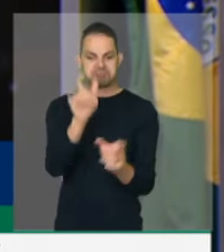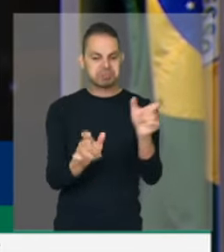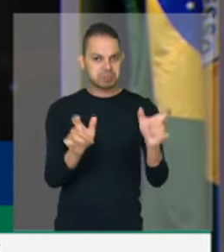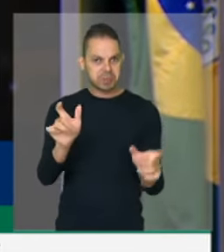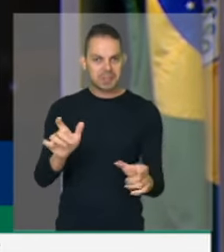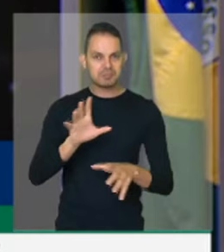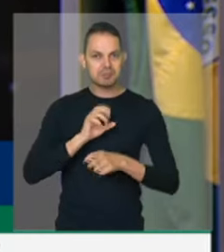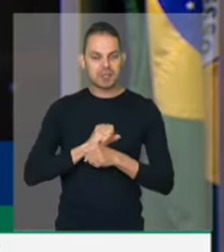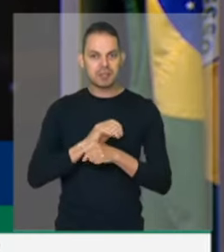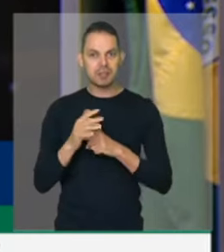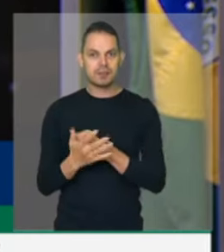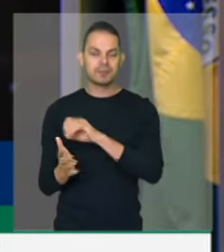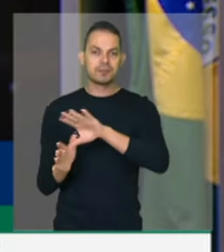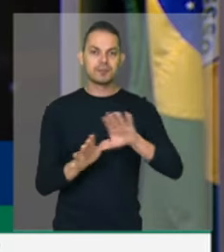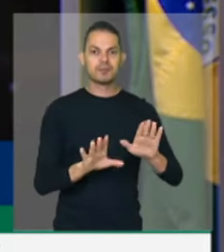GENINHO JULIANI DO DEM DE SÃO PAULO, PREVÊDEDUÇÕES NO